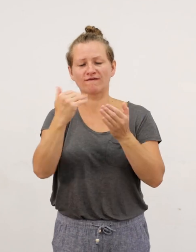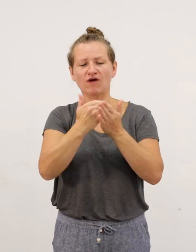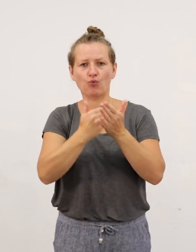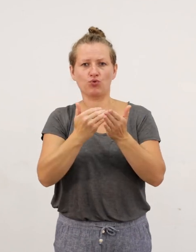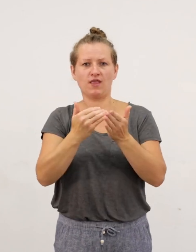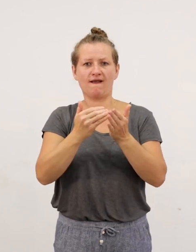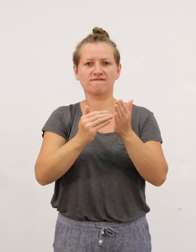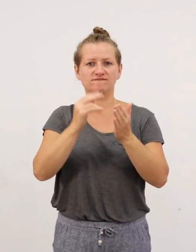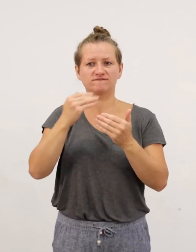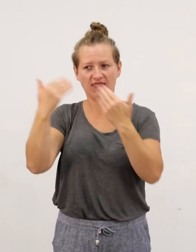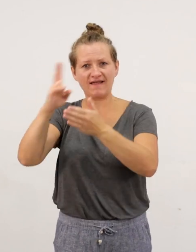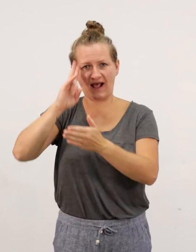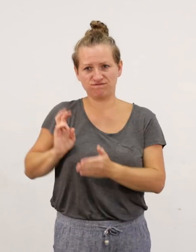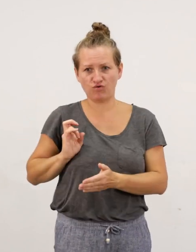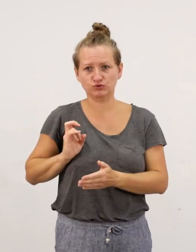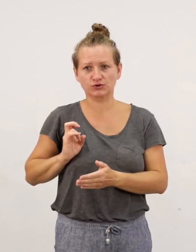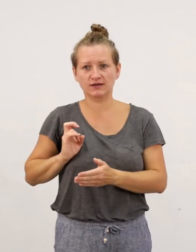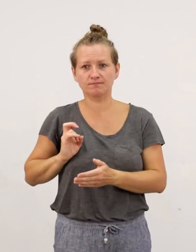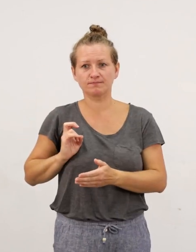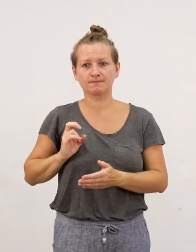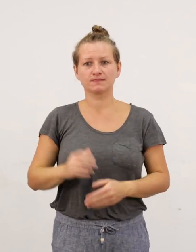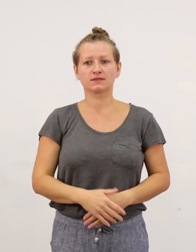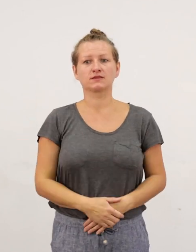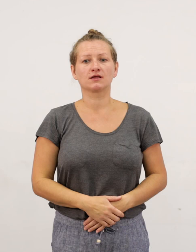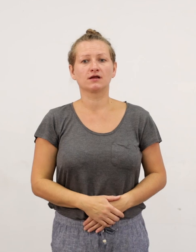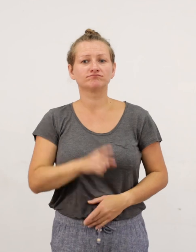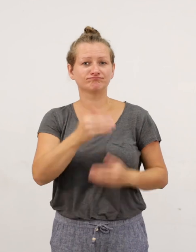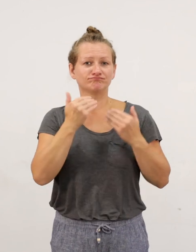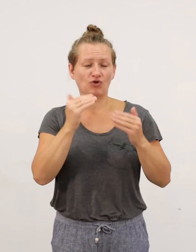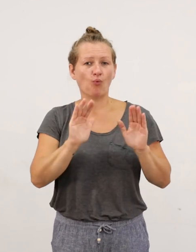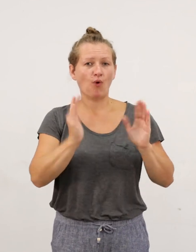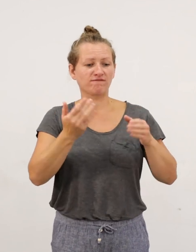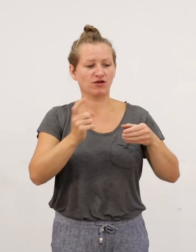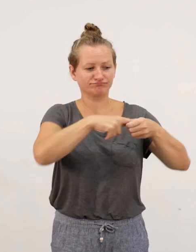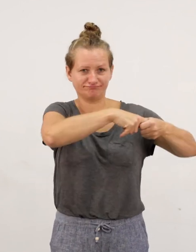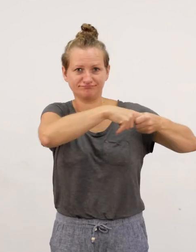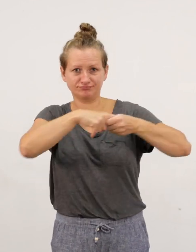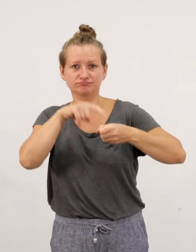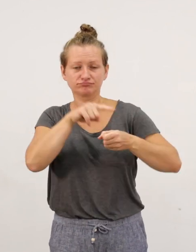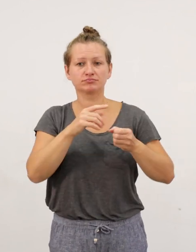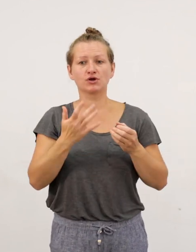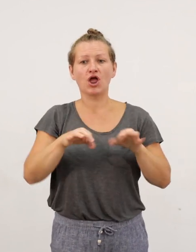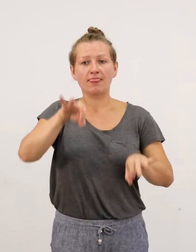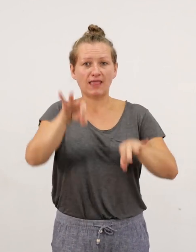Była to jednoosiowa kuchnia, służąca do transportu i przygotowania posiłków płynnych w warunkach polowych.